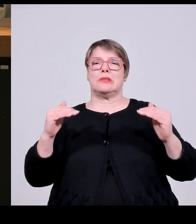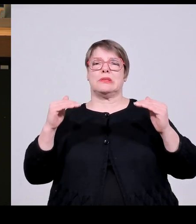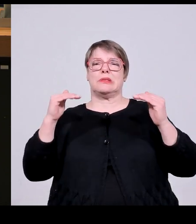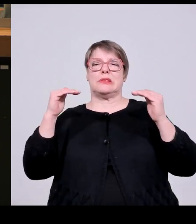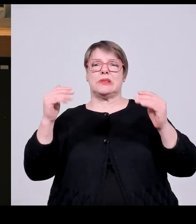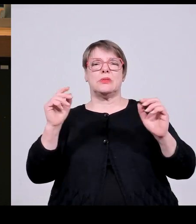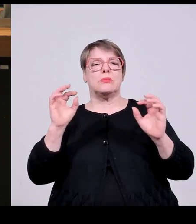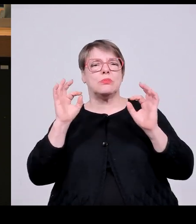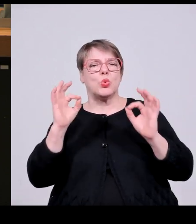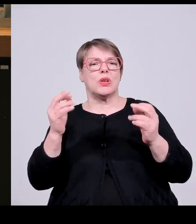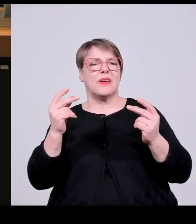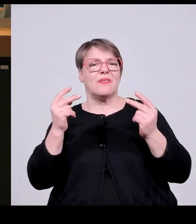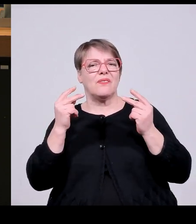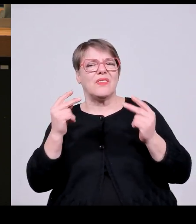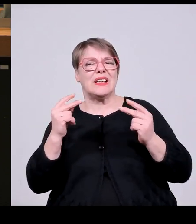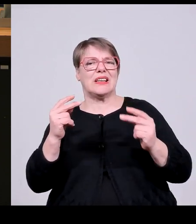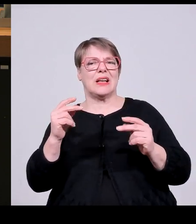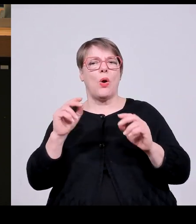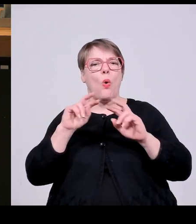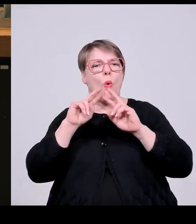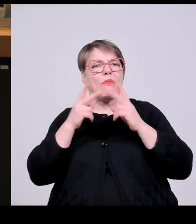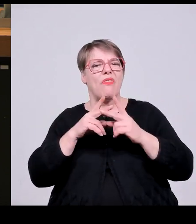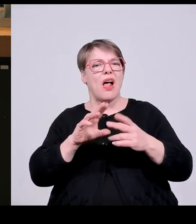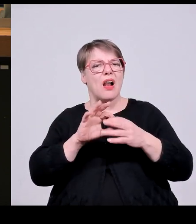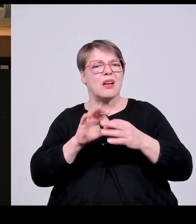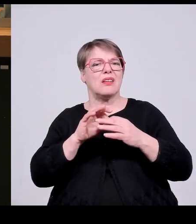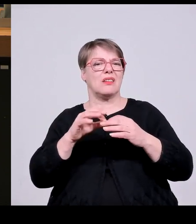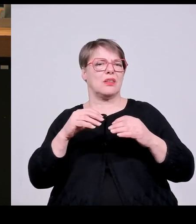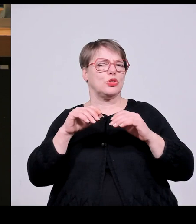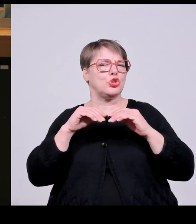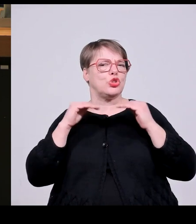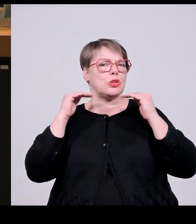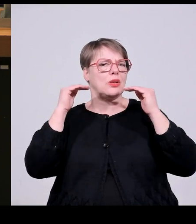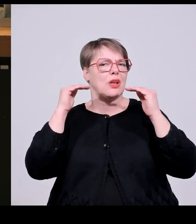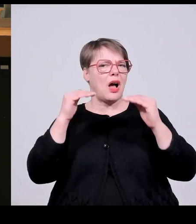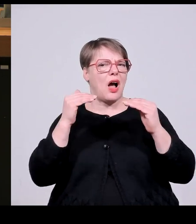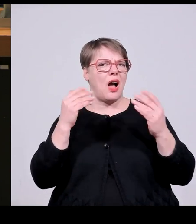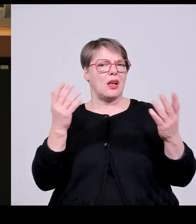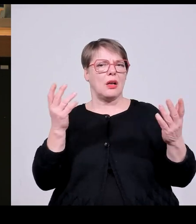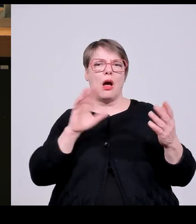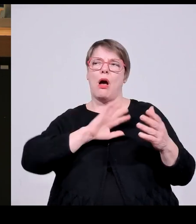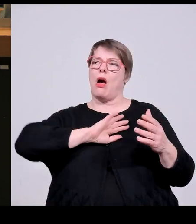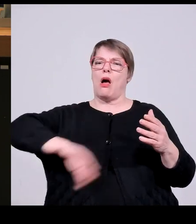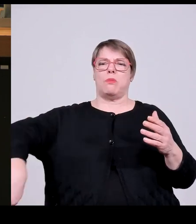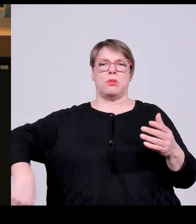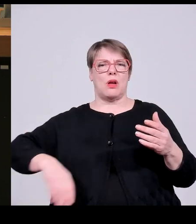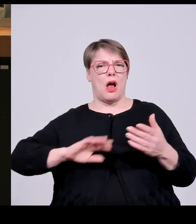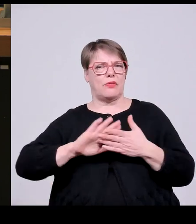dass es die Linke Bausenatorin Katrin Onkel war, die 2018 das Handlungsprogramm zur Beschleunigung des